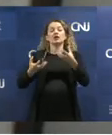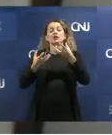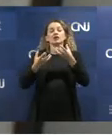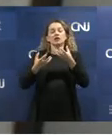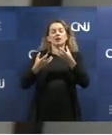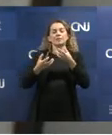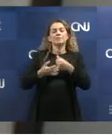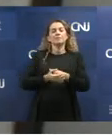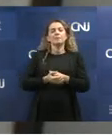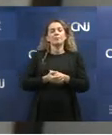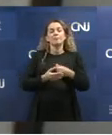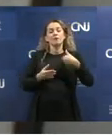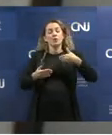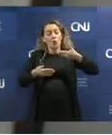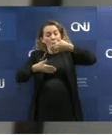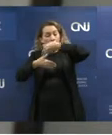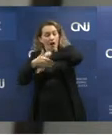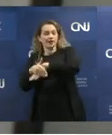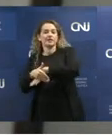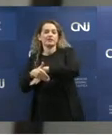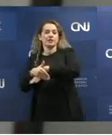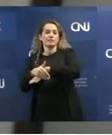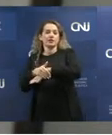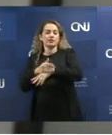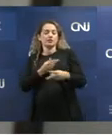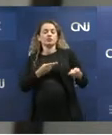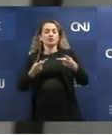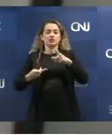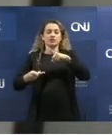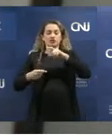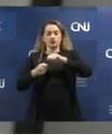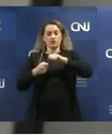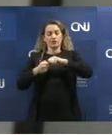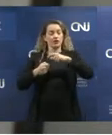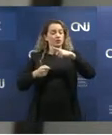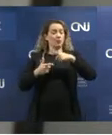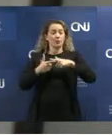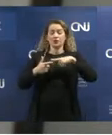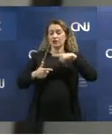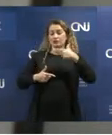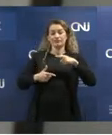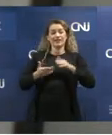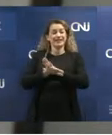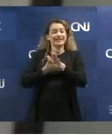a o arquivamento do presente feito, pois não há absolutamente não a justa